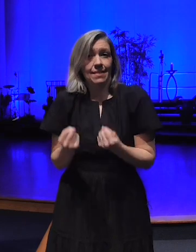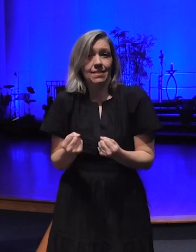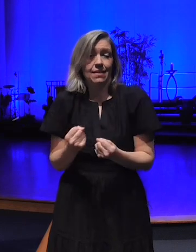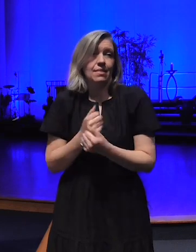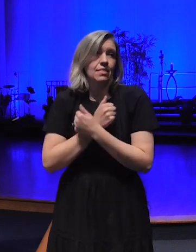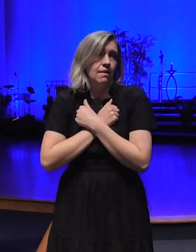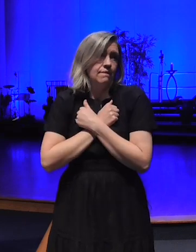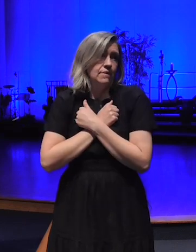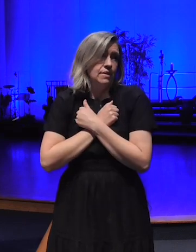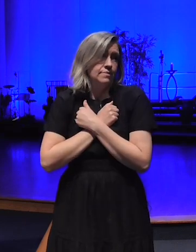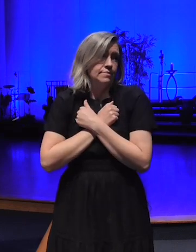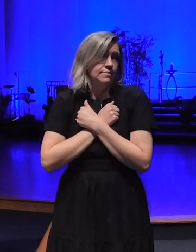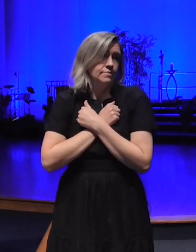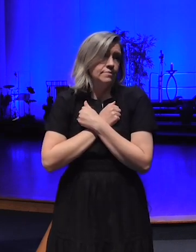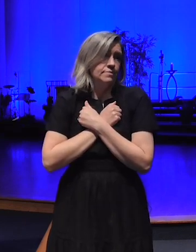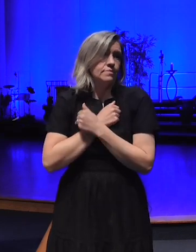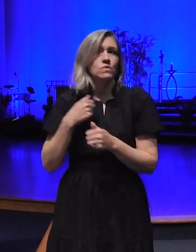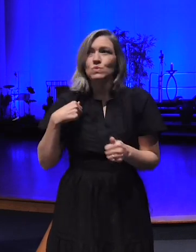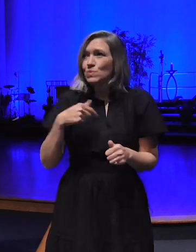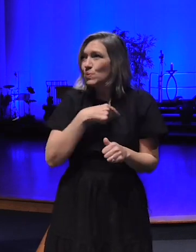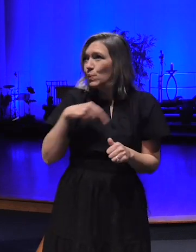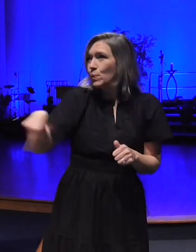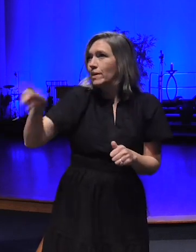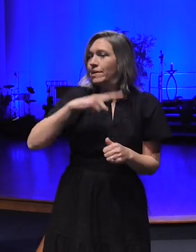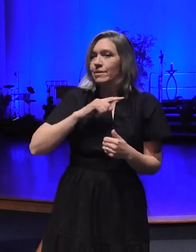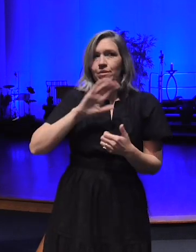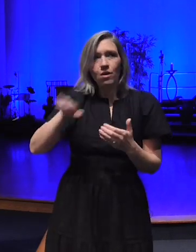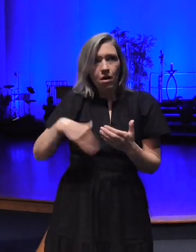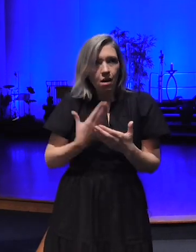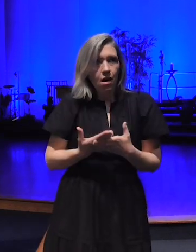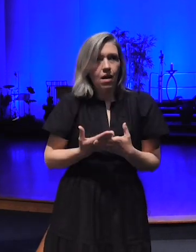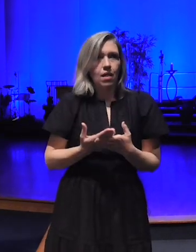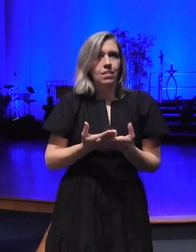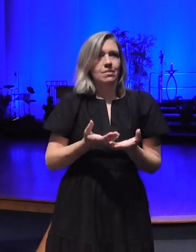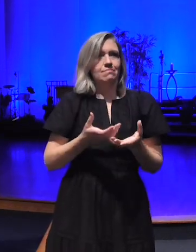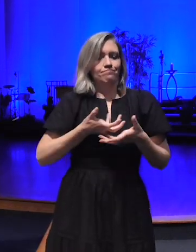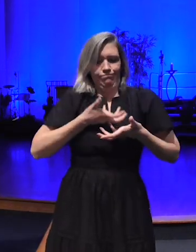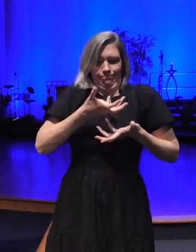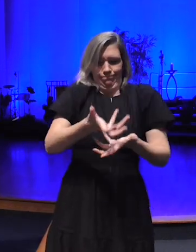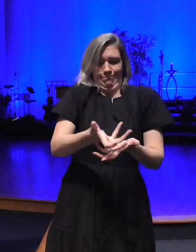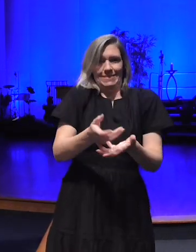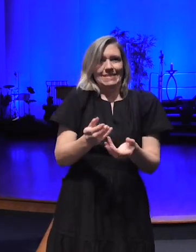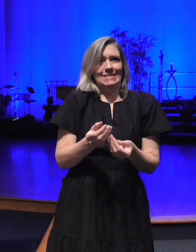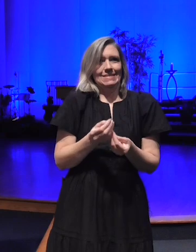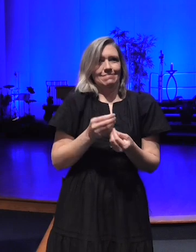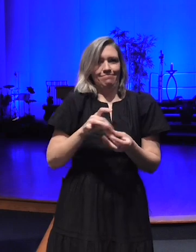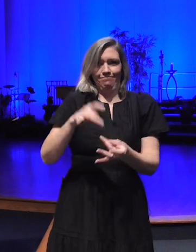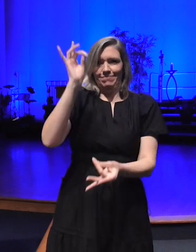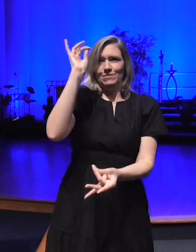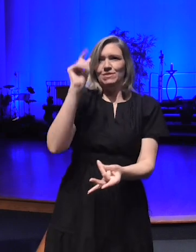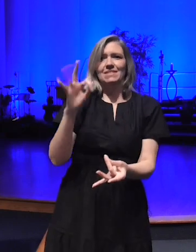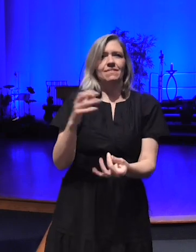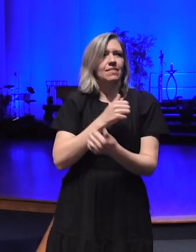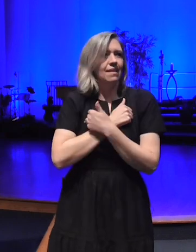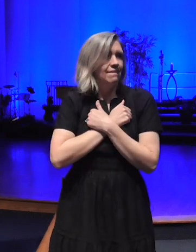todos somos encarnaciones, canales y expresiones de esa gran cosa llamada amor, compasión activa,